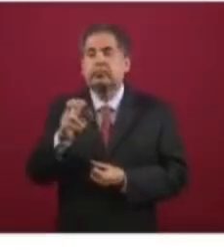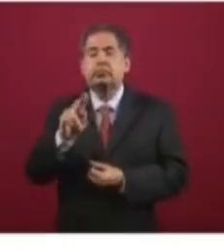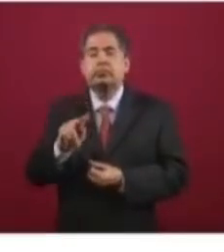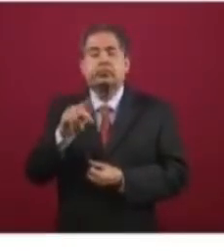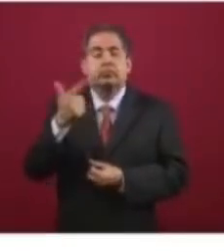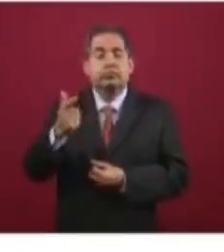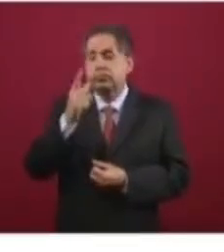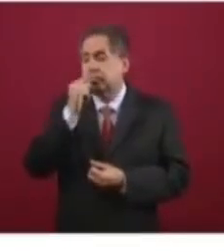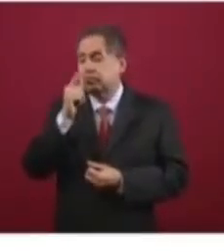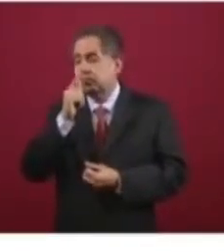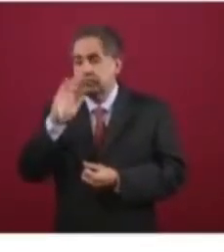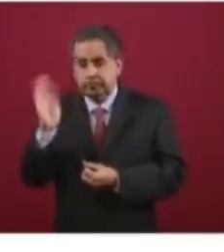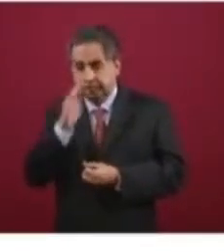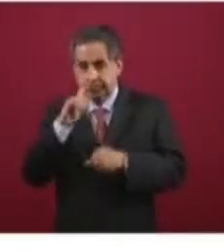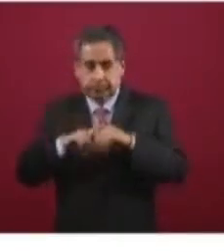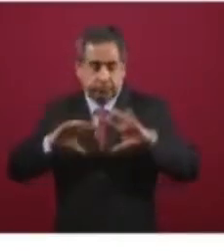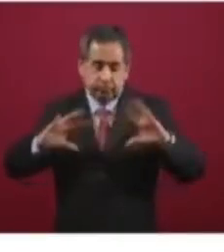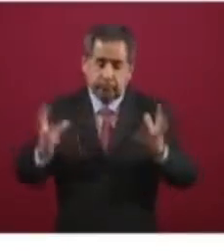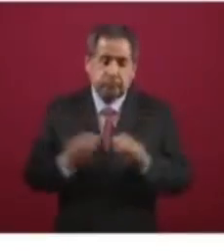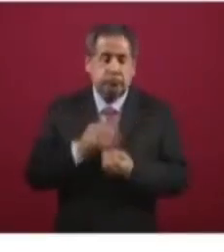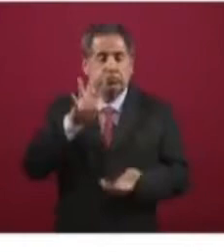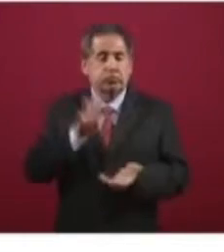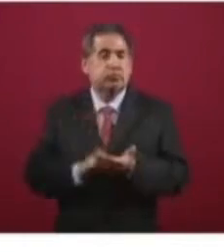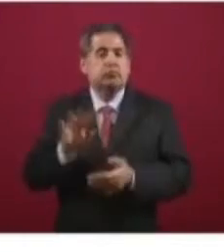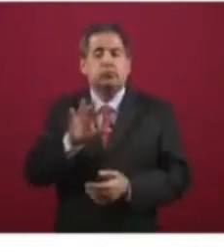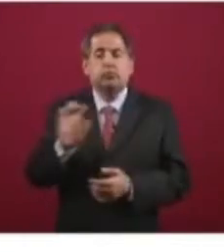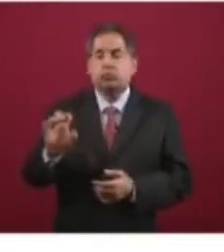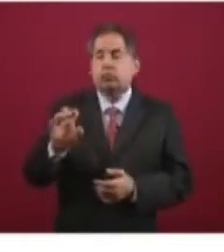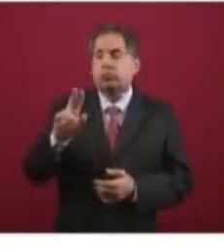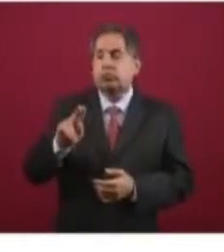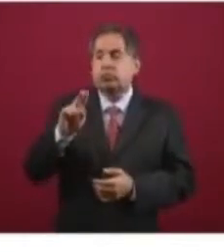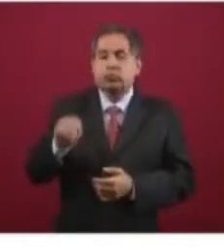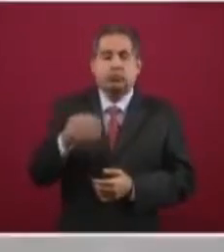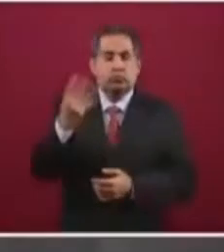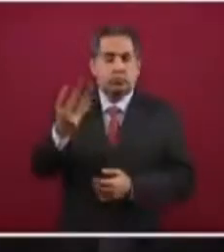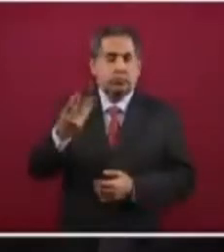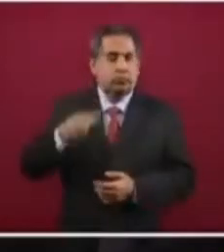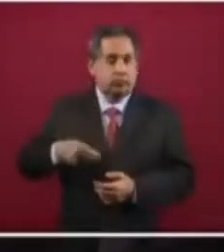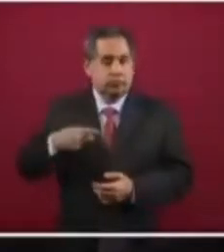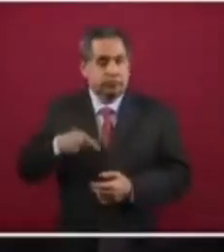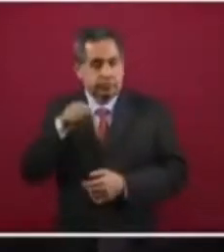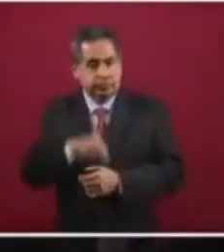Policía Federal para hacer cuatro mil 584 elementos.